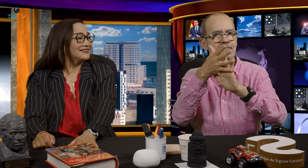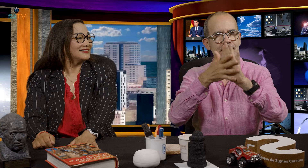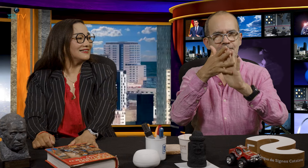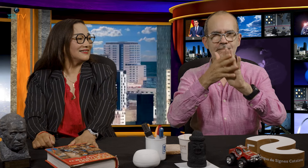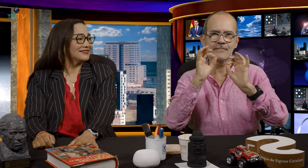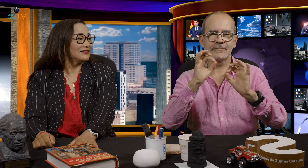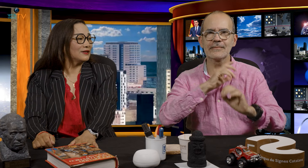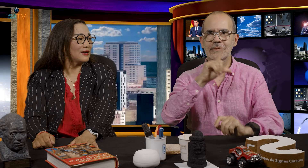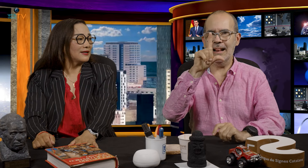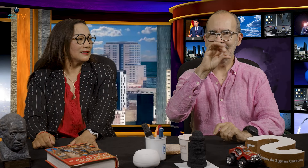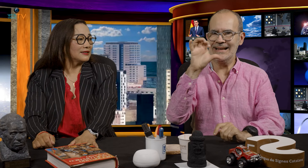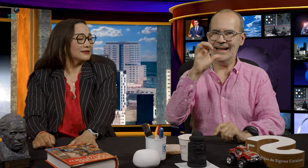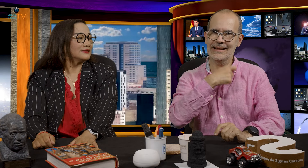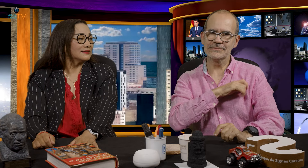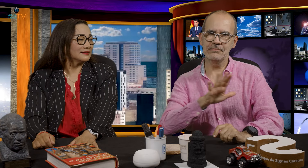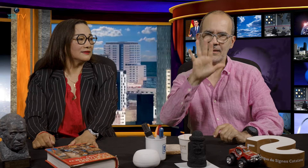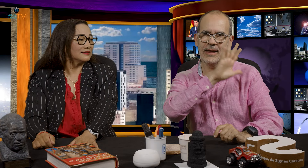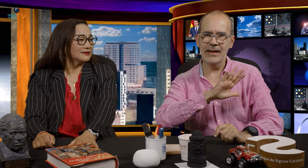A ver, más. “casado”; en LSE